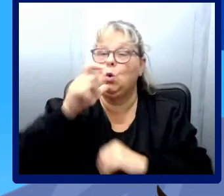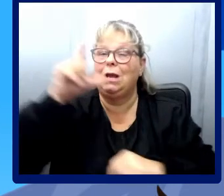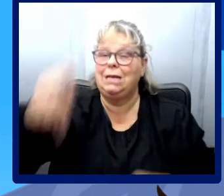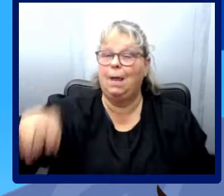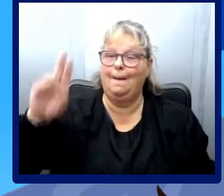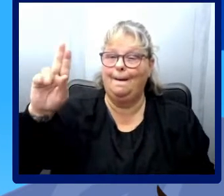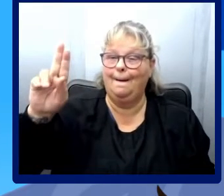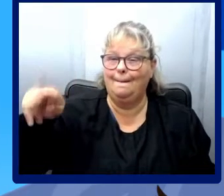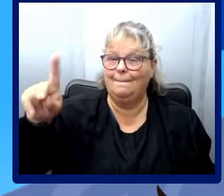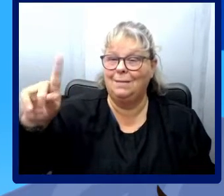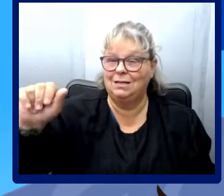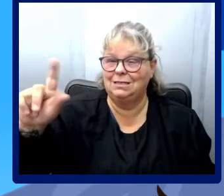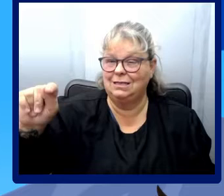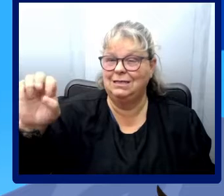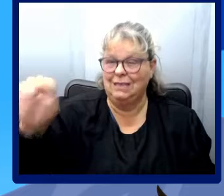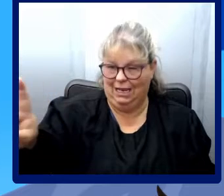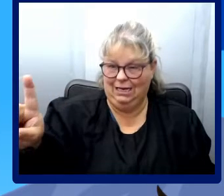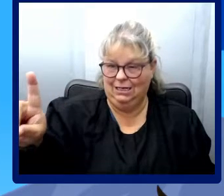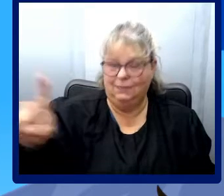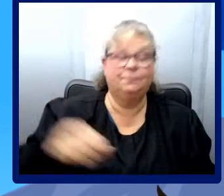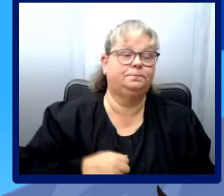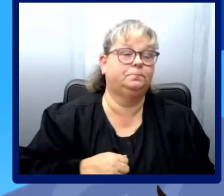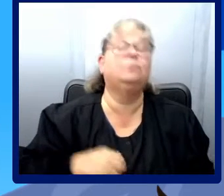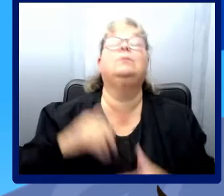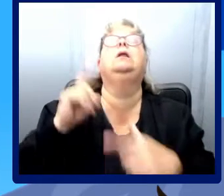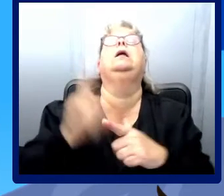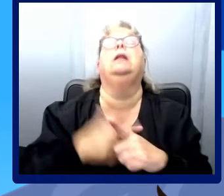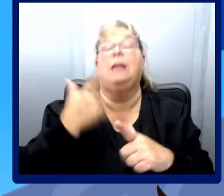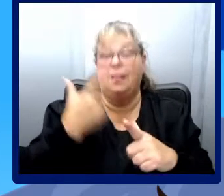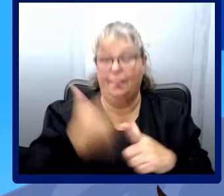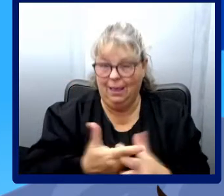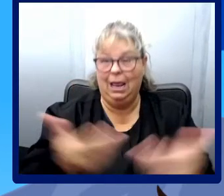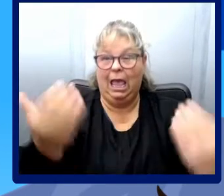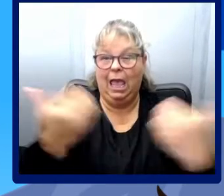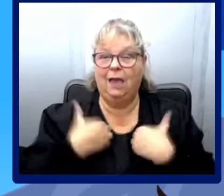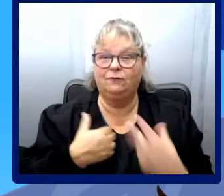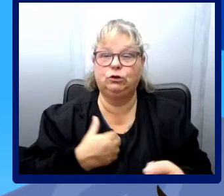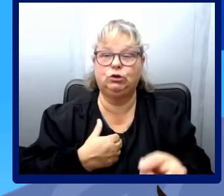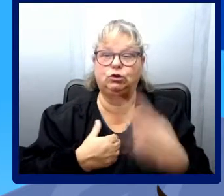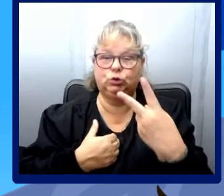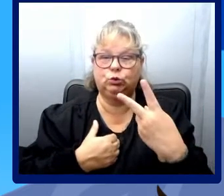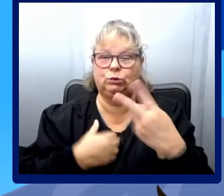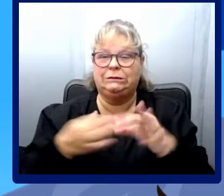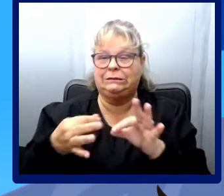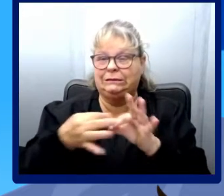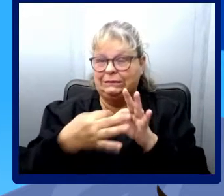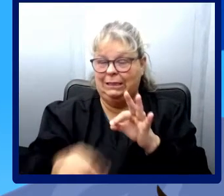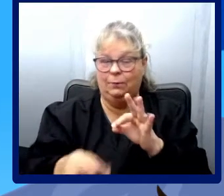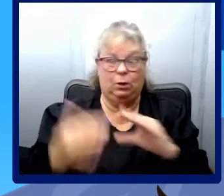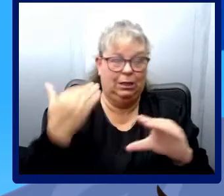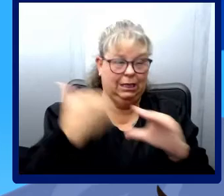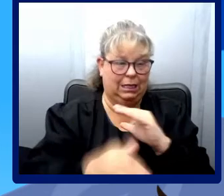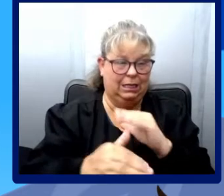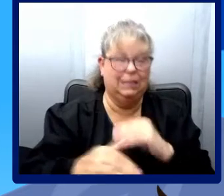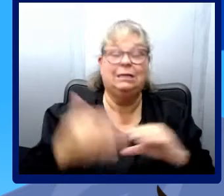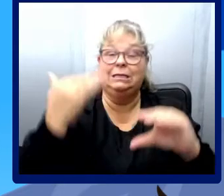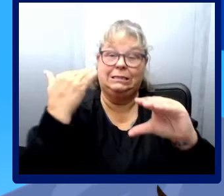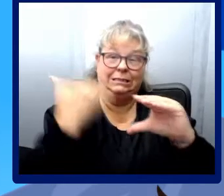e informado de que el error se produce. Y luego tenemos dos acciones de correo electrónico simple. Una es la acción de envío de correo electrónico central,